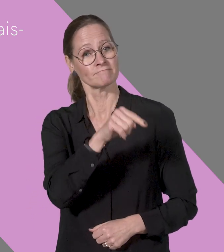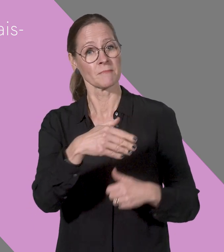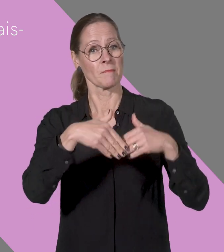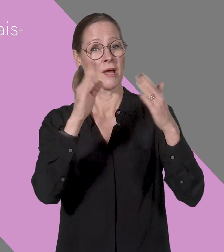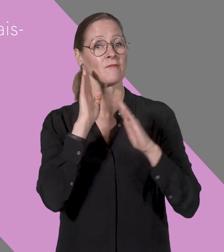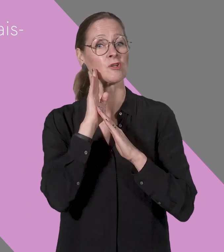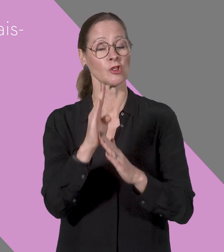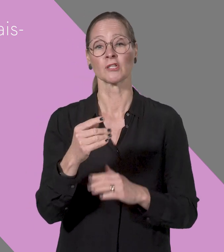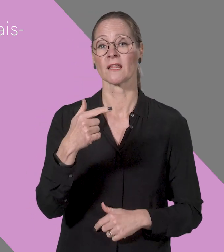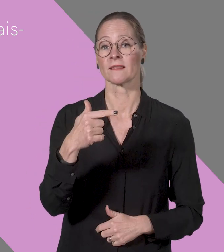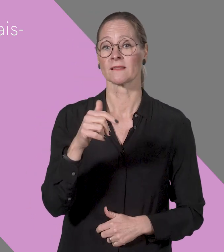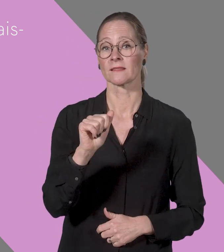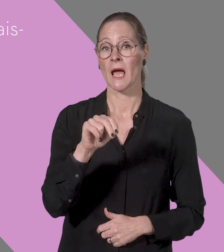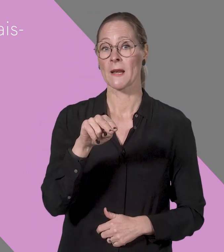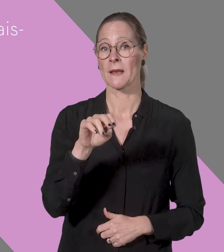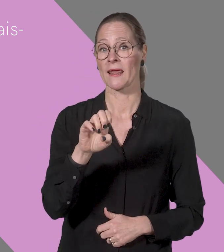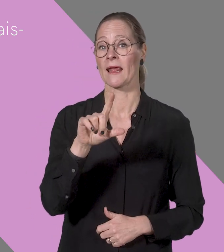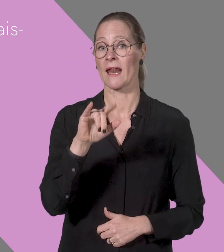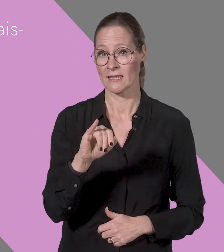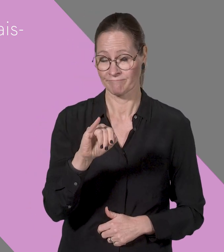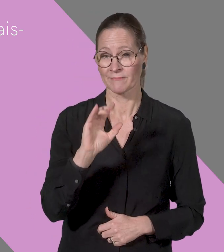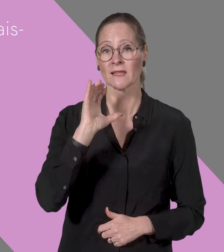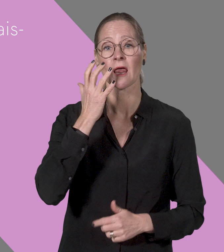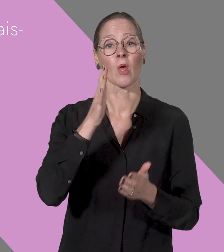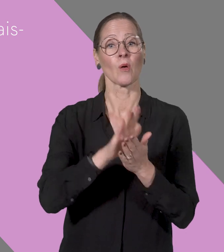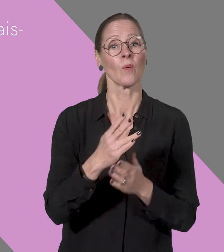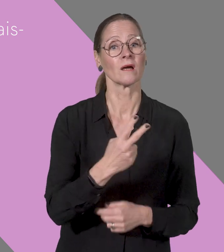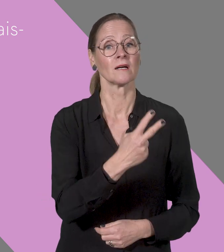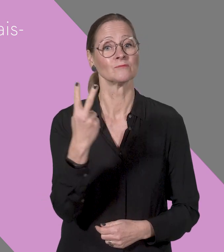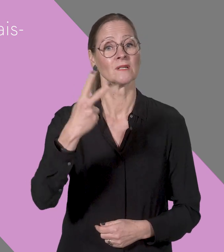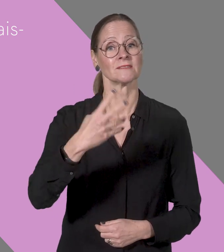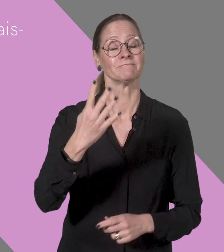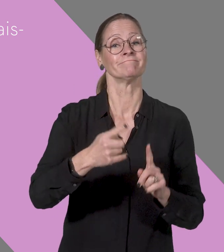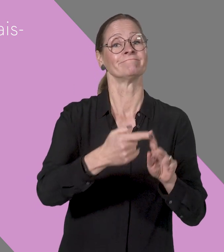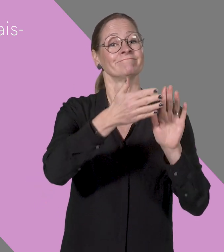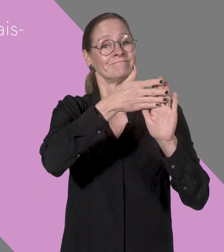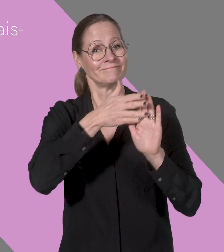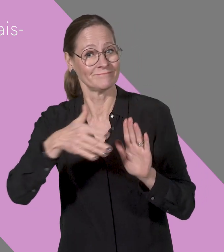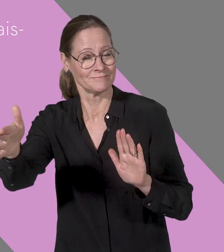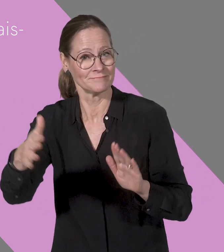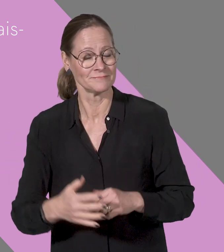päiväkoti Taneliin elokuusta 2024 lähtien.